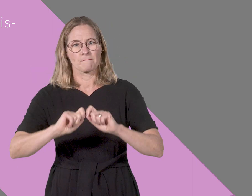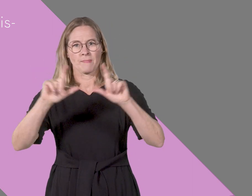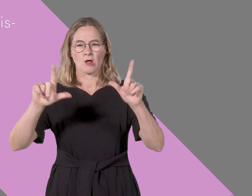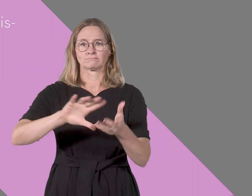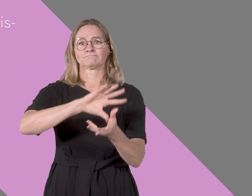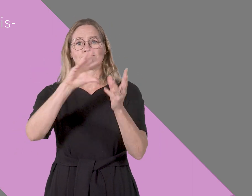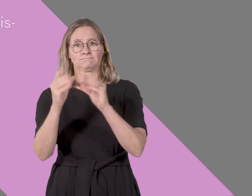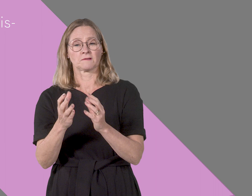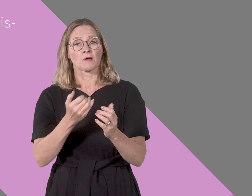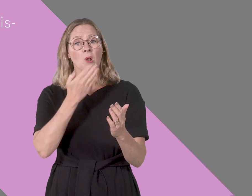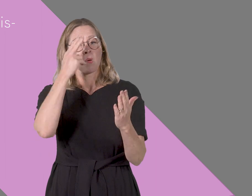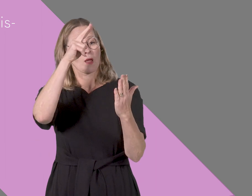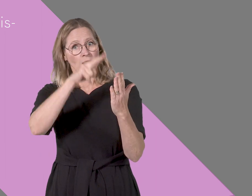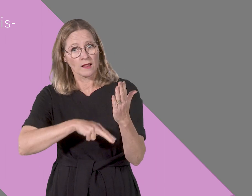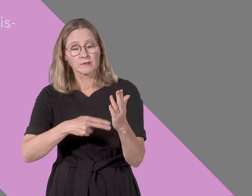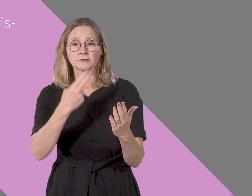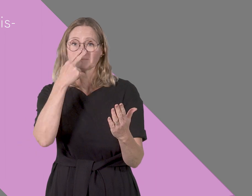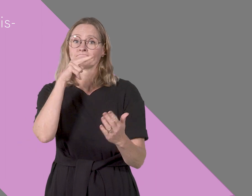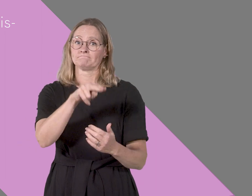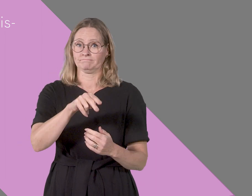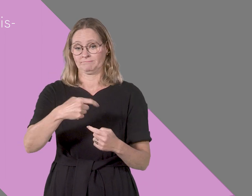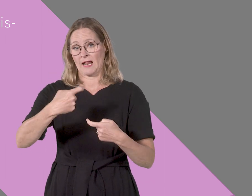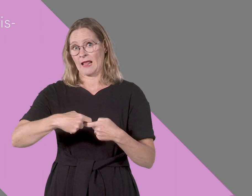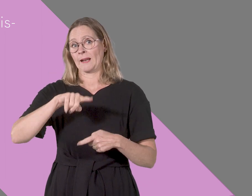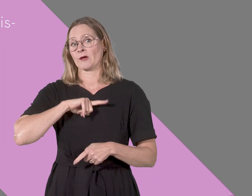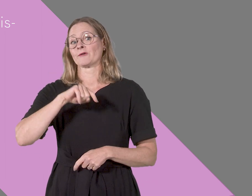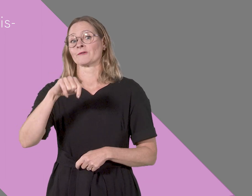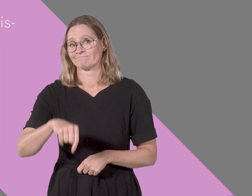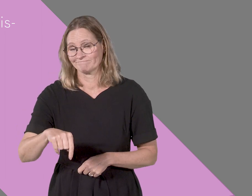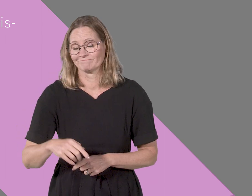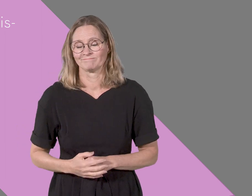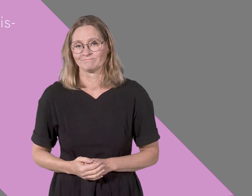Koko blogi on luettavissa ja katsottavissa oheisen linkin takaa.